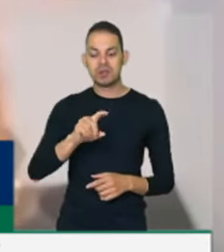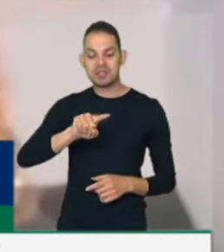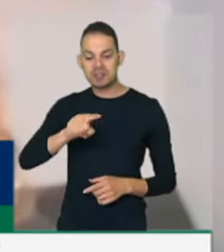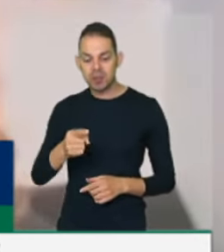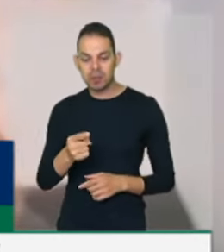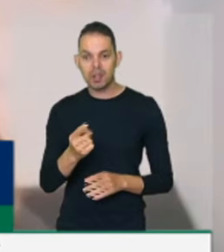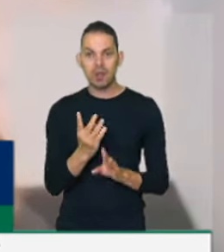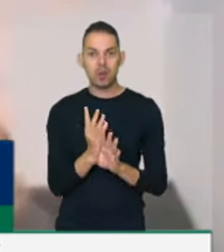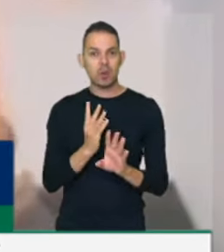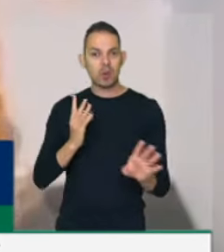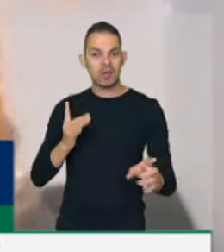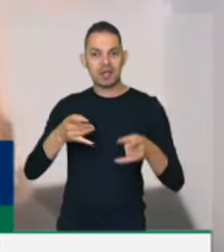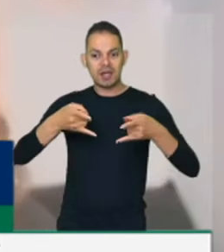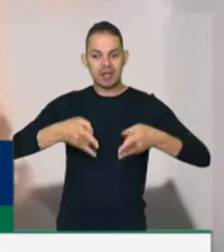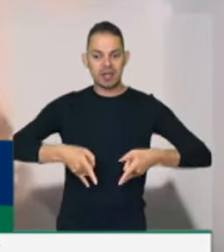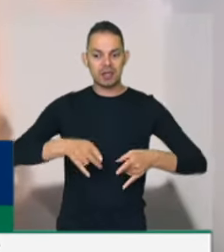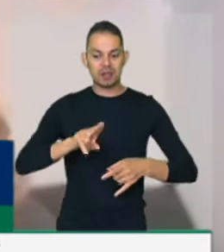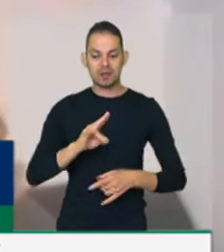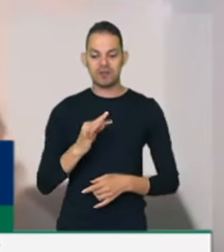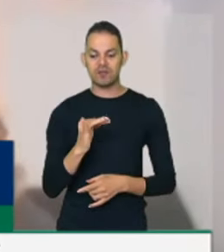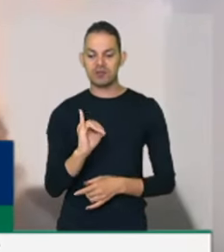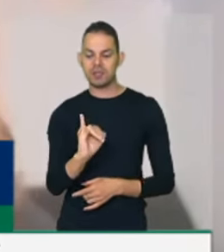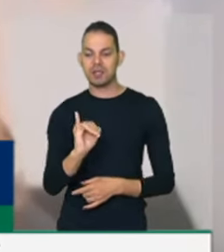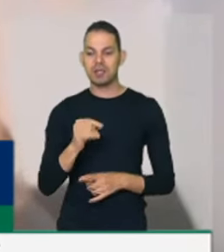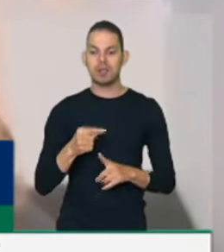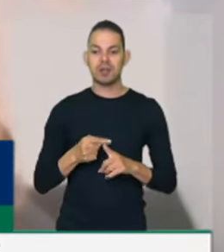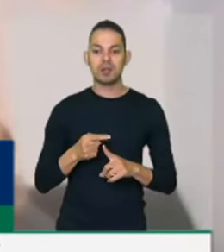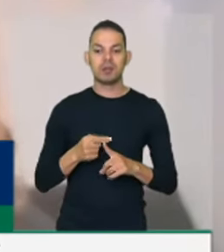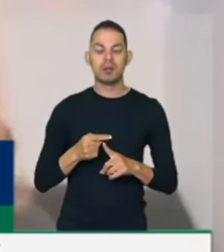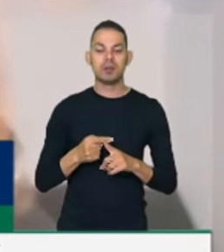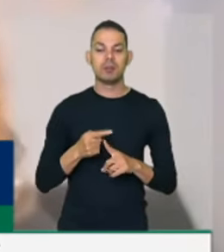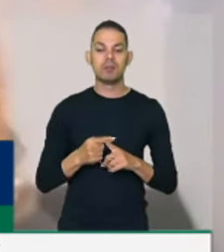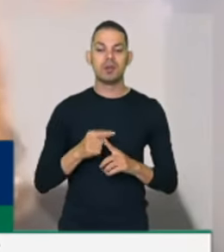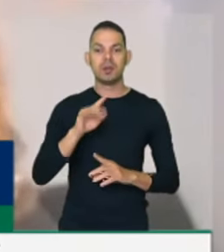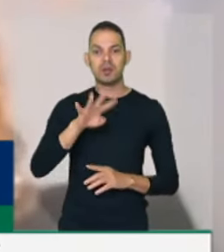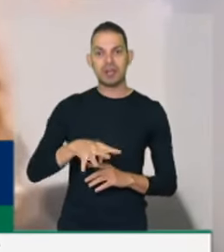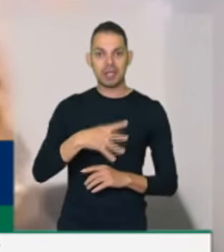UTI PORQUE A TAB EH DO SUS É QUE REGE O AUMENTO DO VALOR QUE O SUS JÁ DEU, ESTAMOS COM